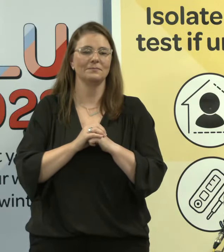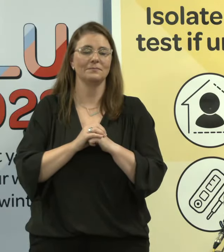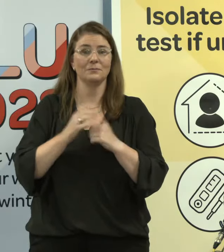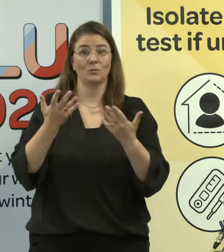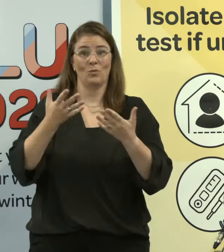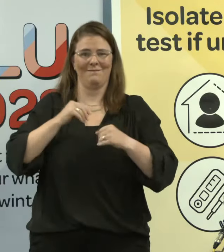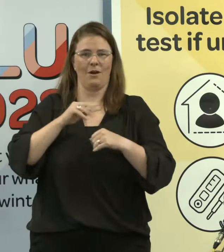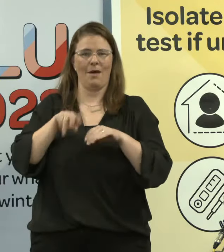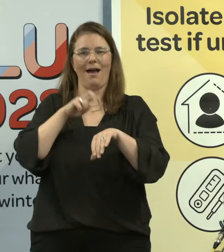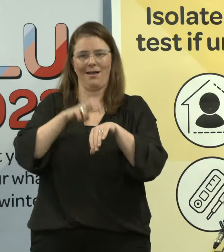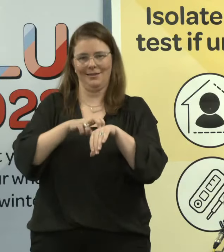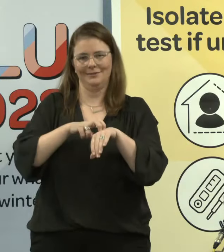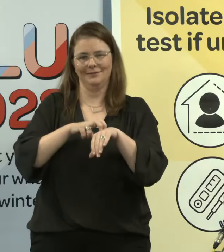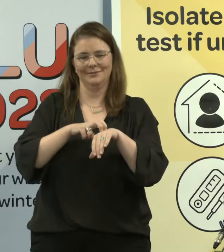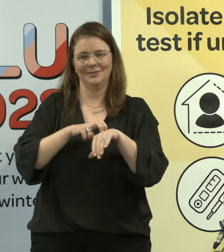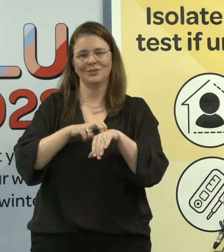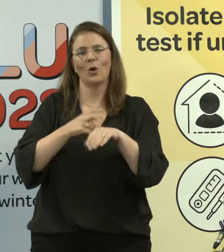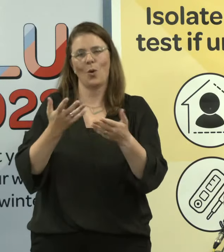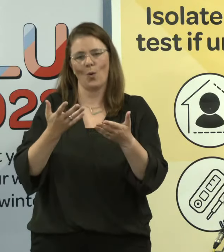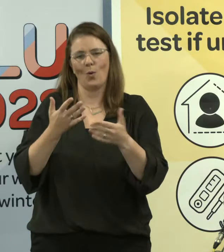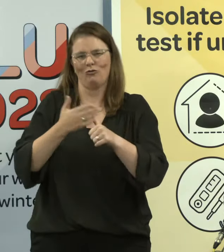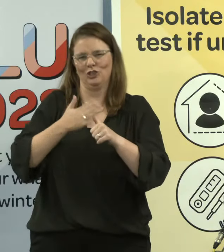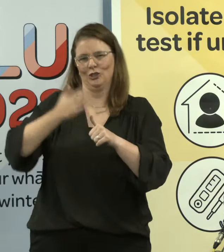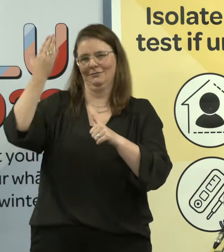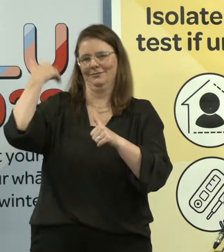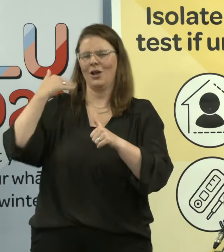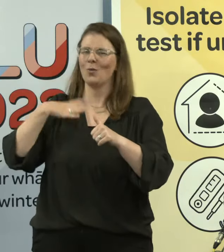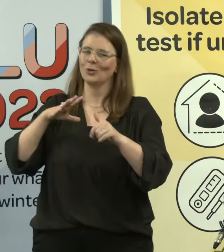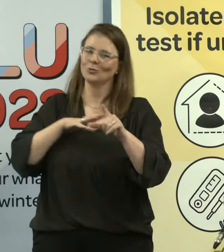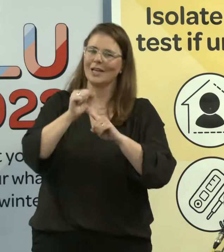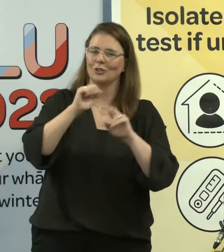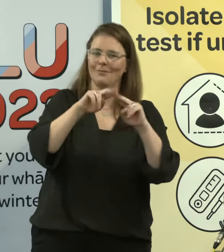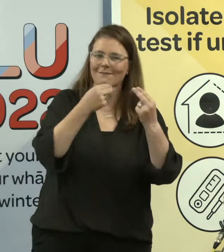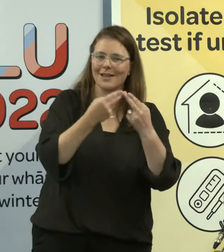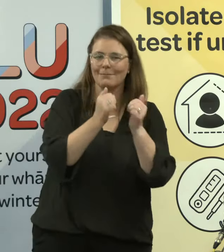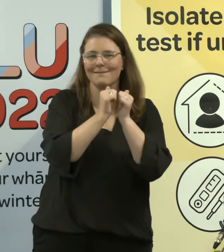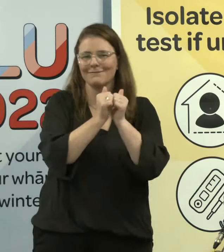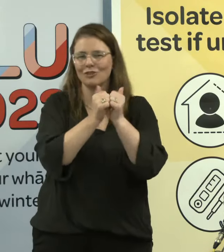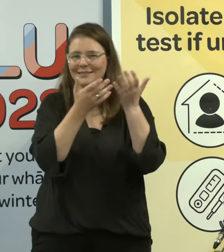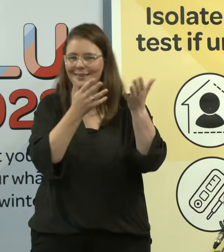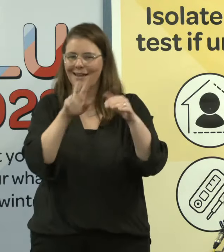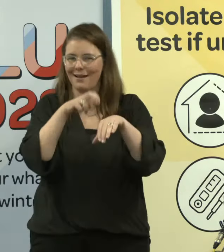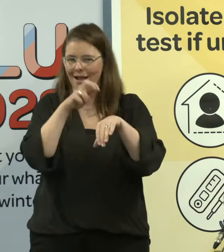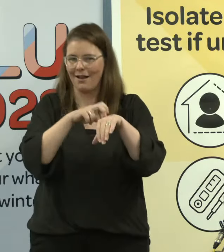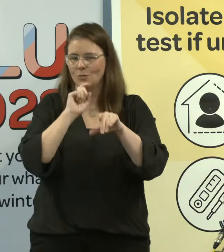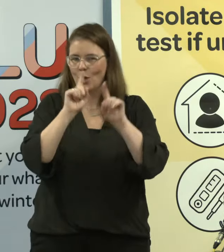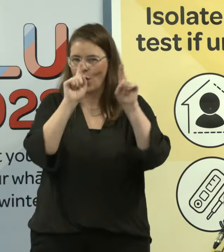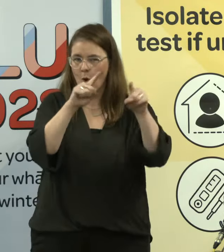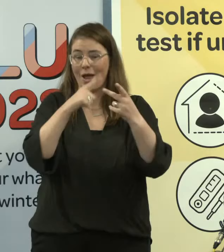ki tawahi. Kei te mahi tonu